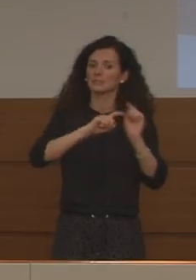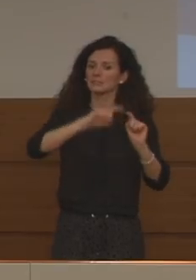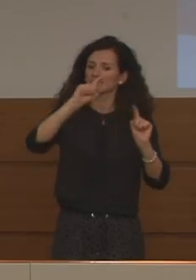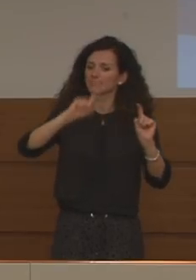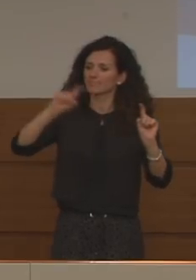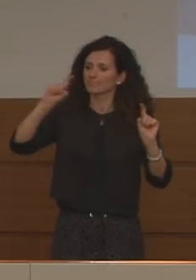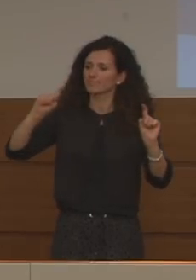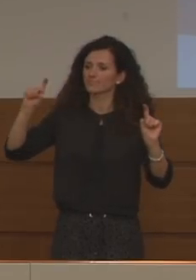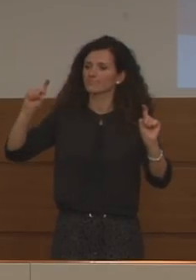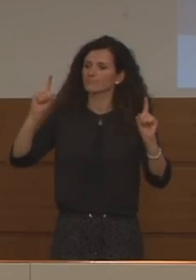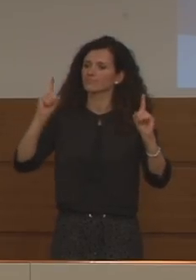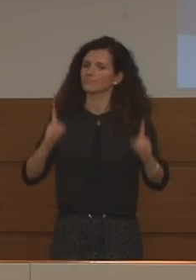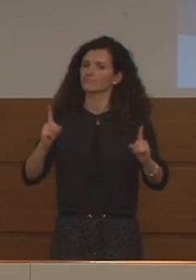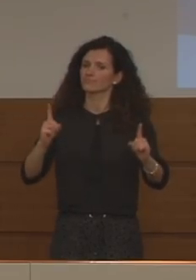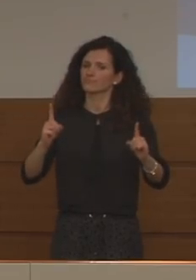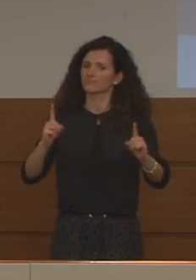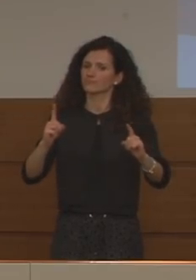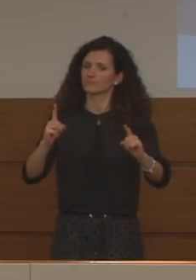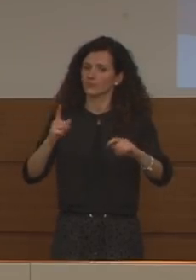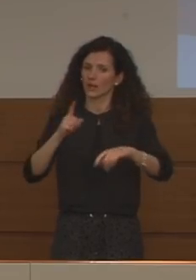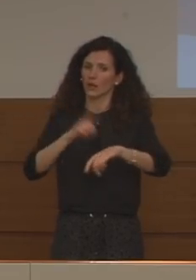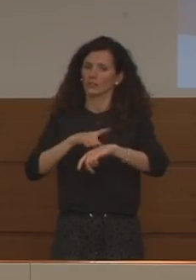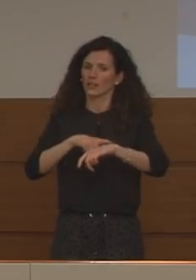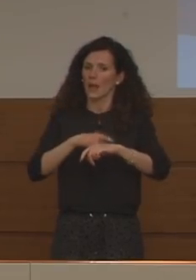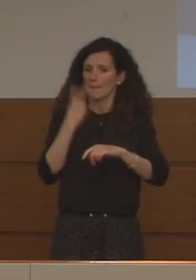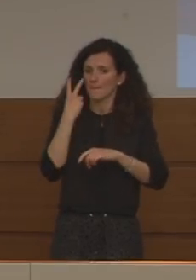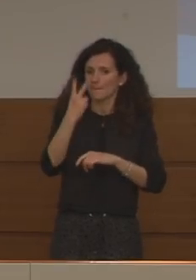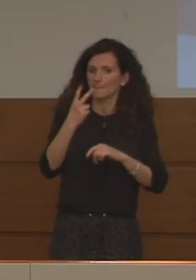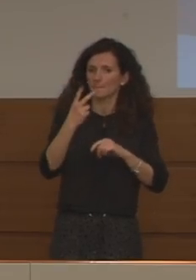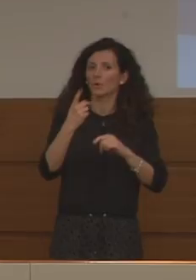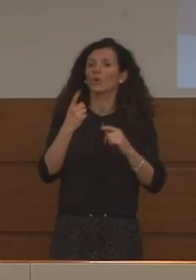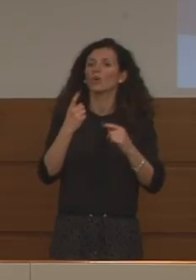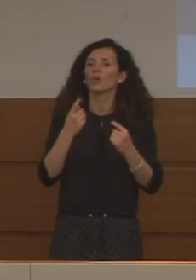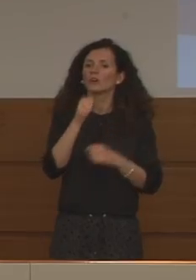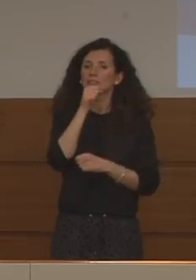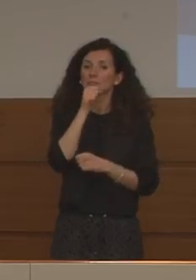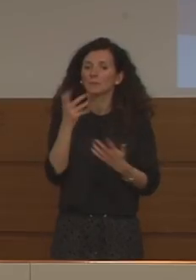cronometrica e obiettiva i nostri comportamenti.